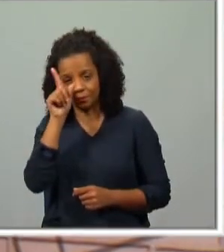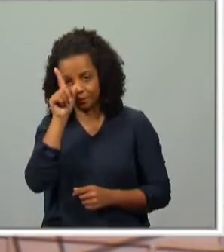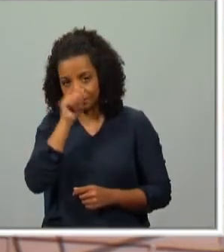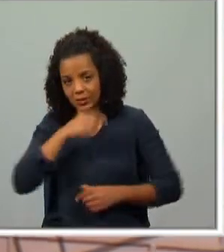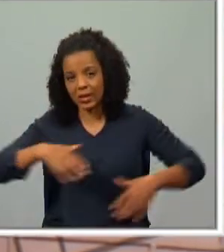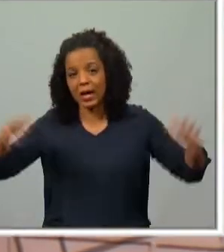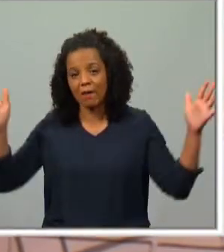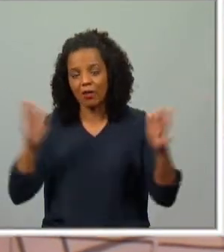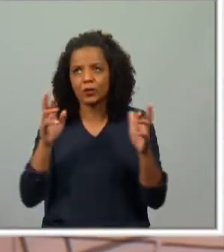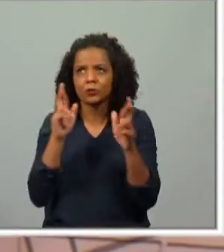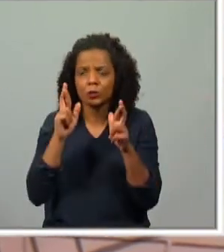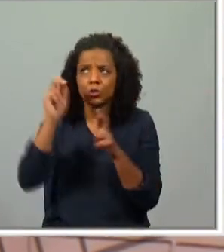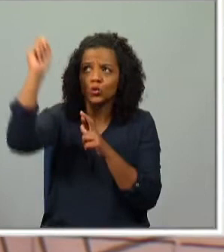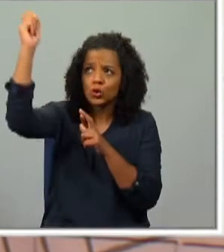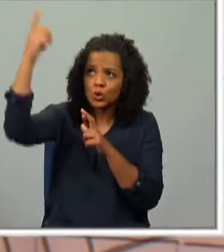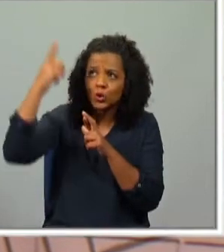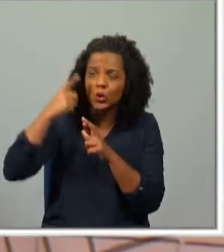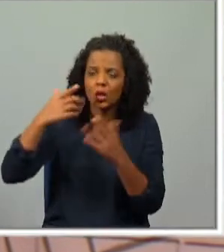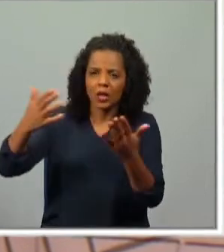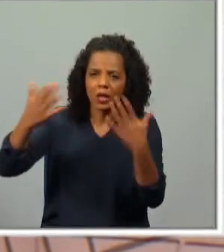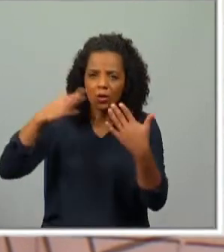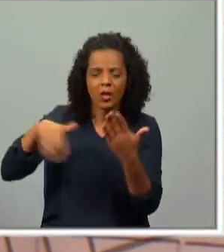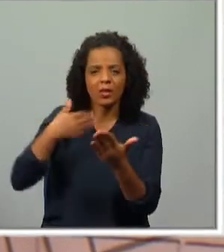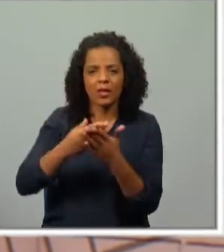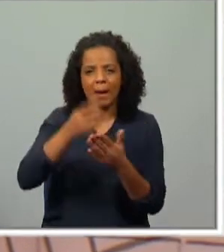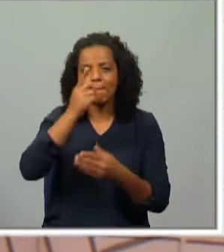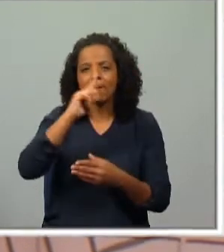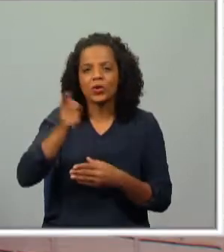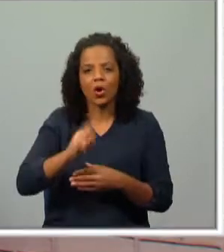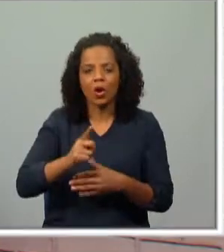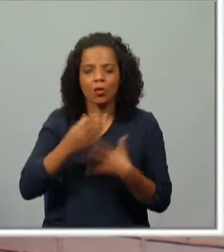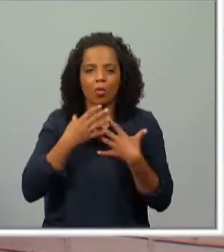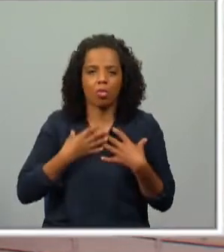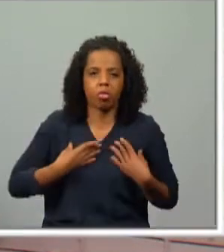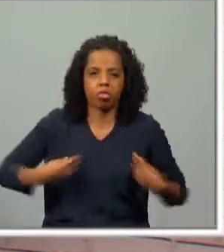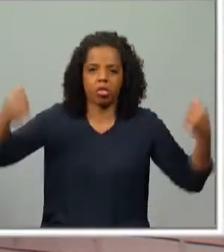sol e o calor derretessem o petróleo e a libertação daquele peso 陽光和熱量會使油融化，釋放那個重量